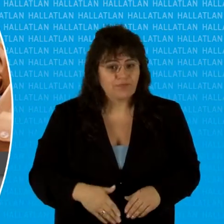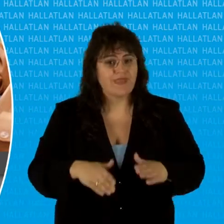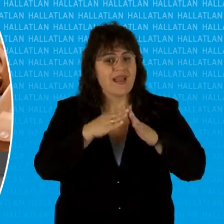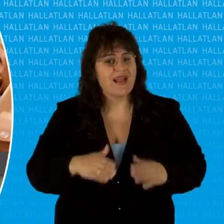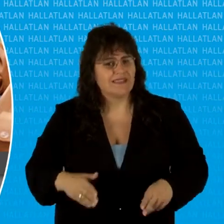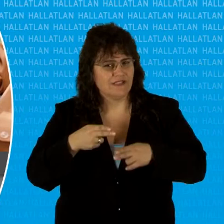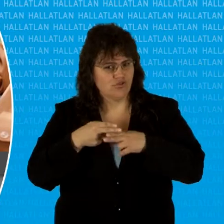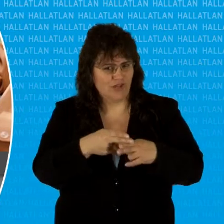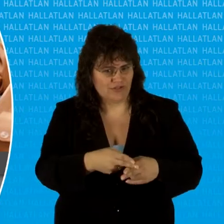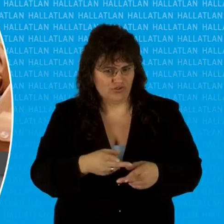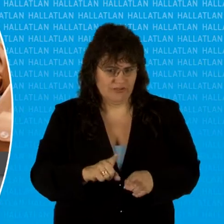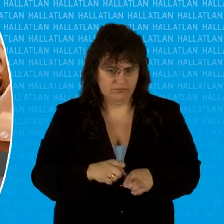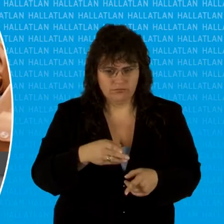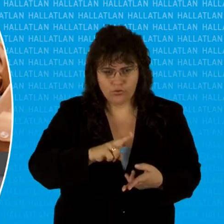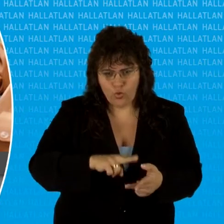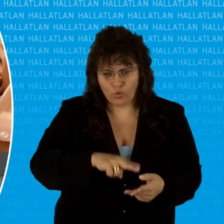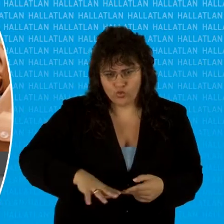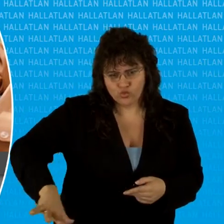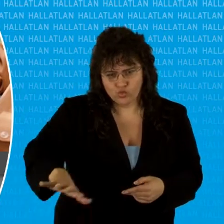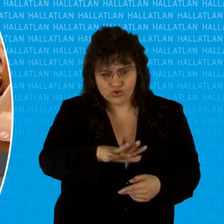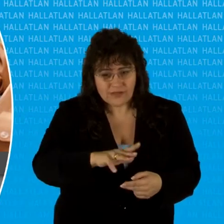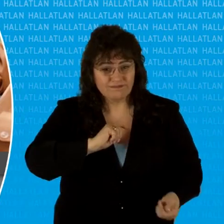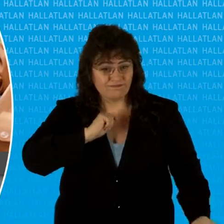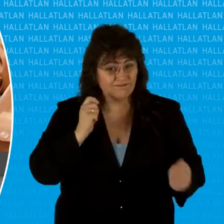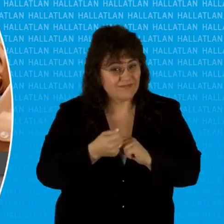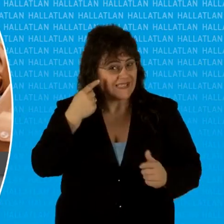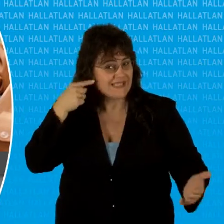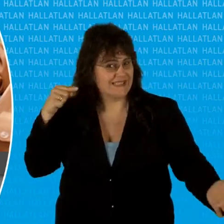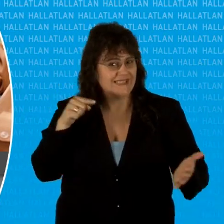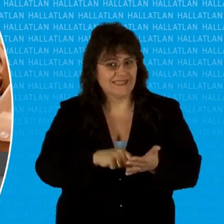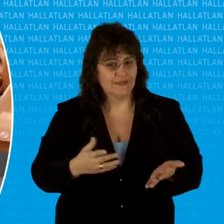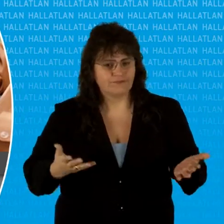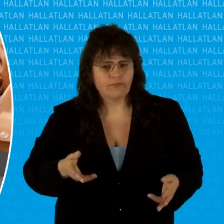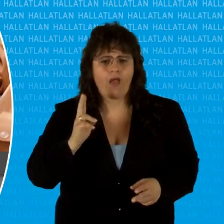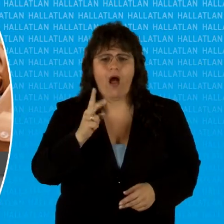A házi segítségnyújtás jogosultságának megváltoztatásának az a célja,